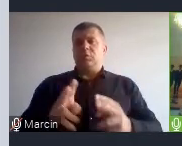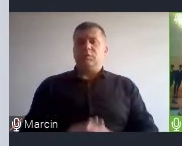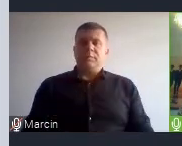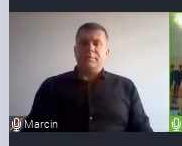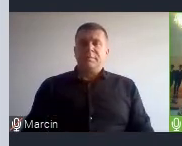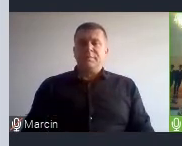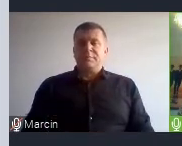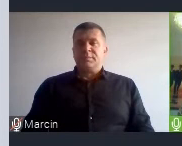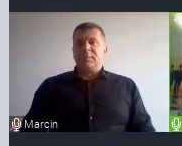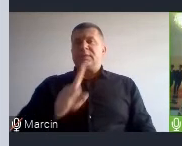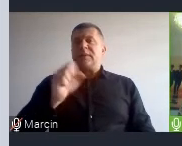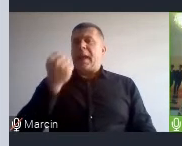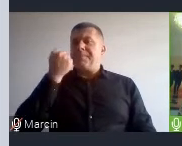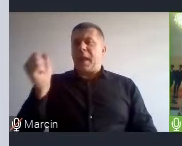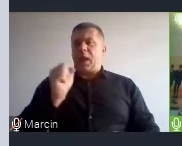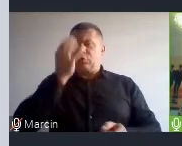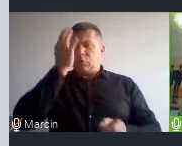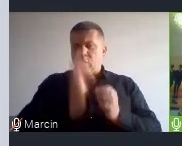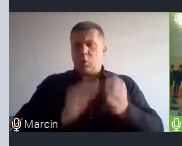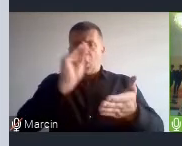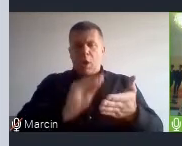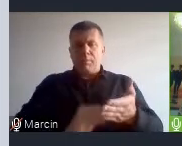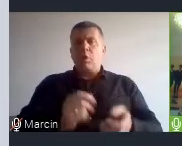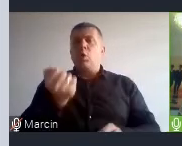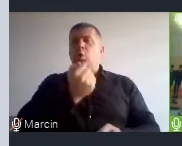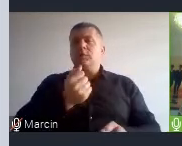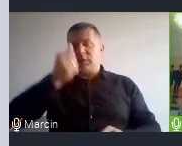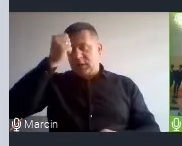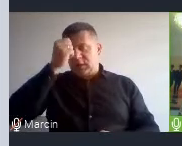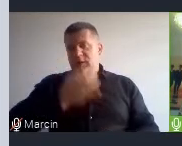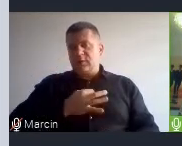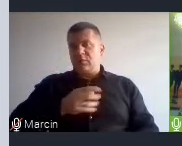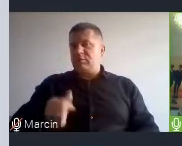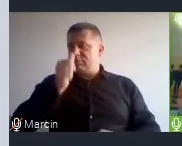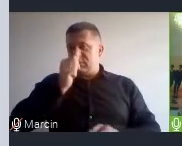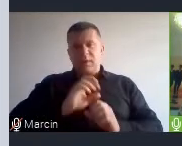Zbyt precyzyjne opisy i używanie nazw własnych jest niedopuszczalne.